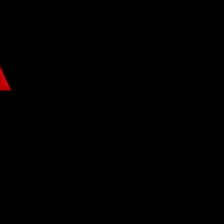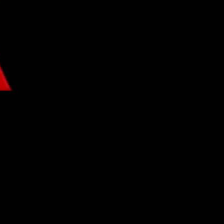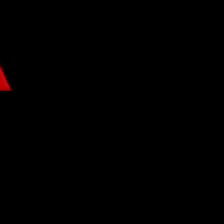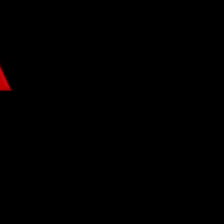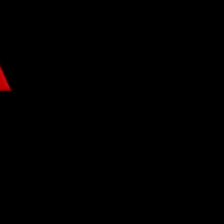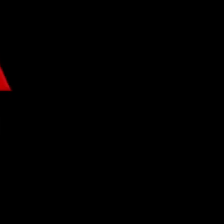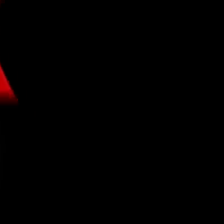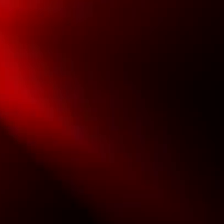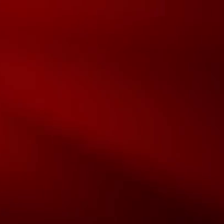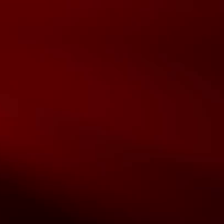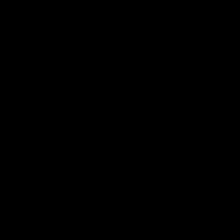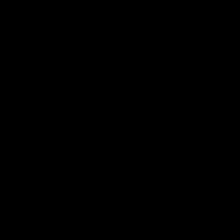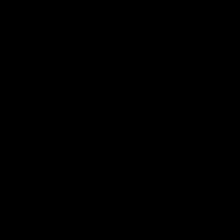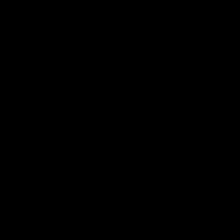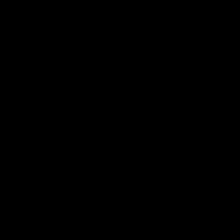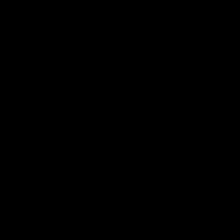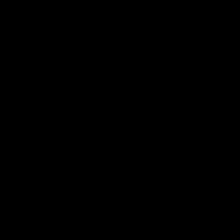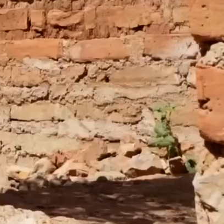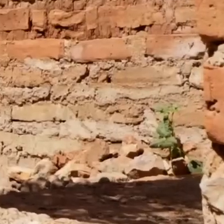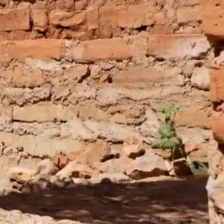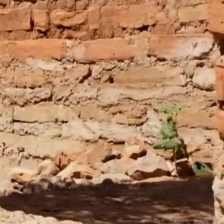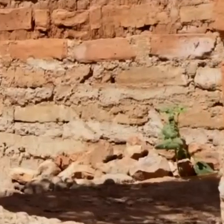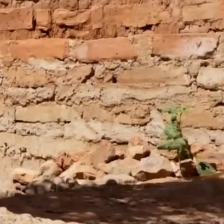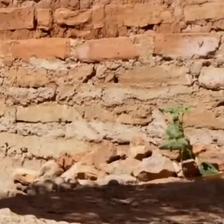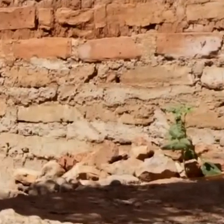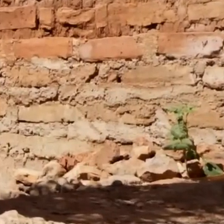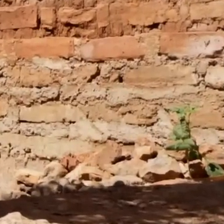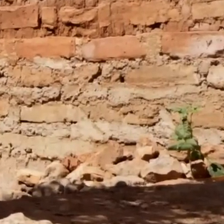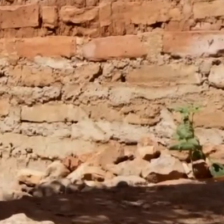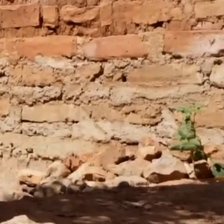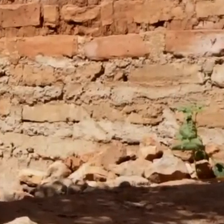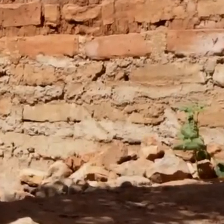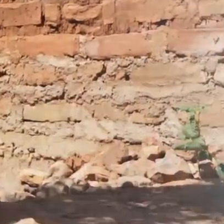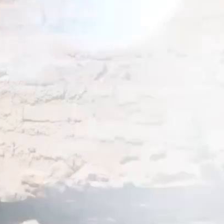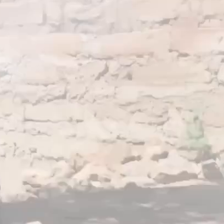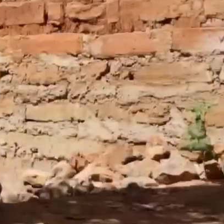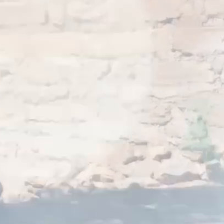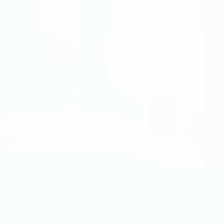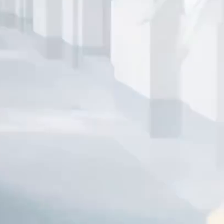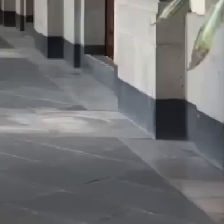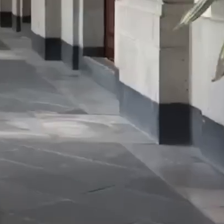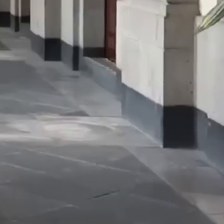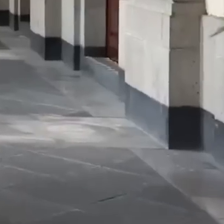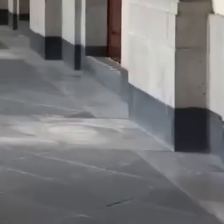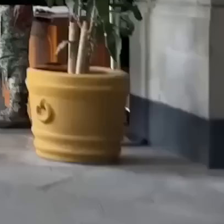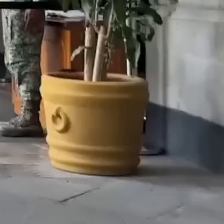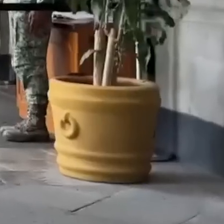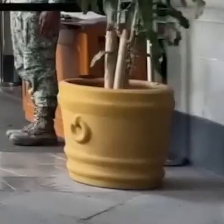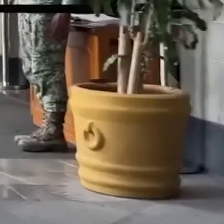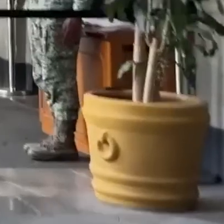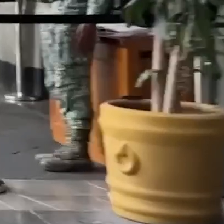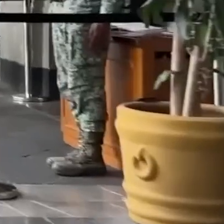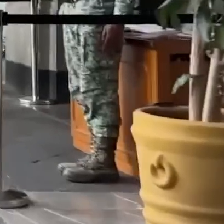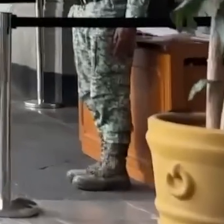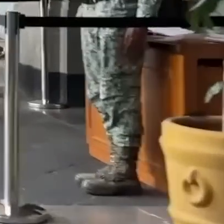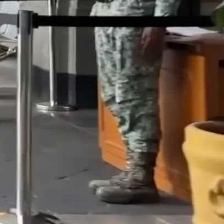[Música] [Aplausos] en un plan de Justicia social la presidenta de México Claudia shba